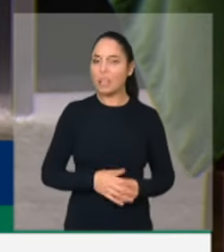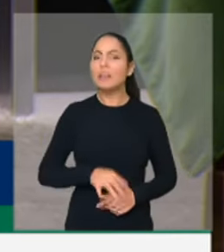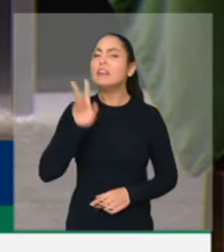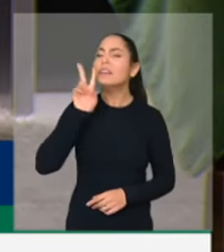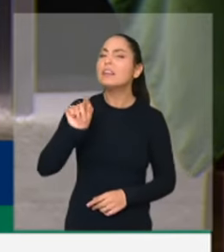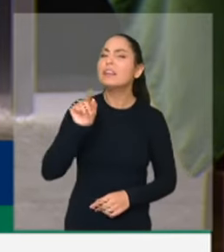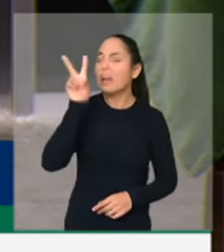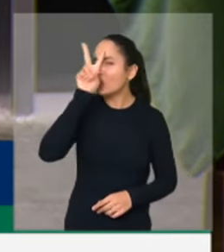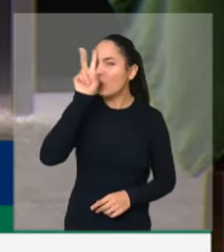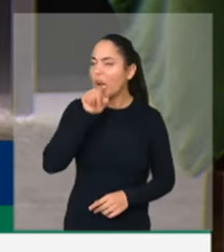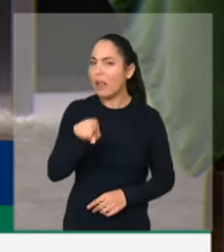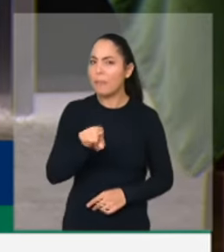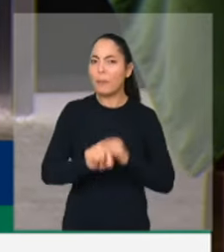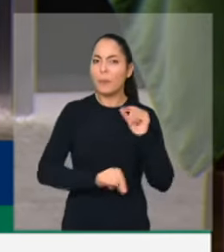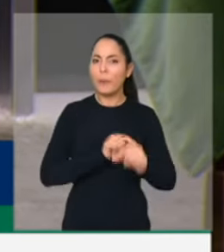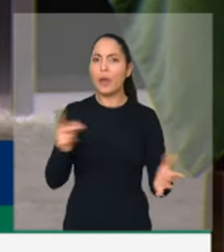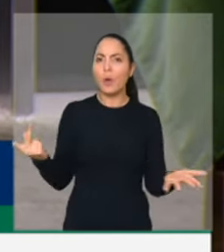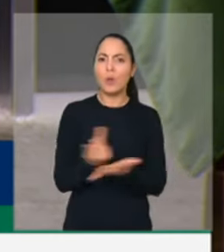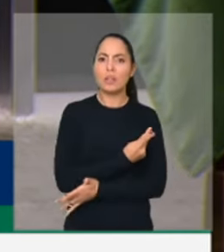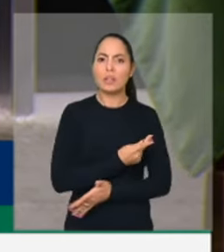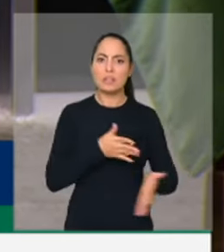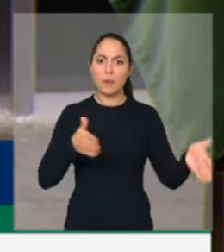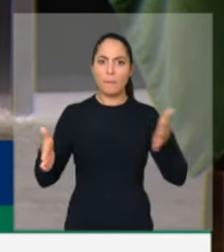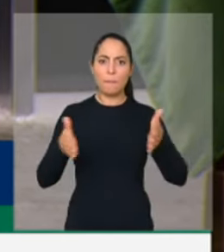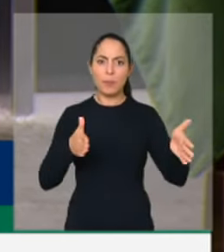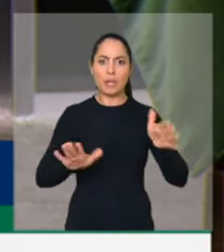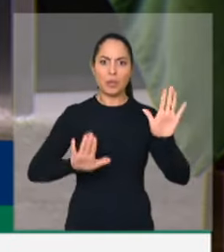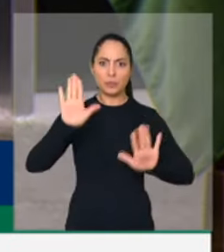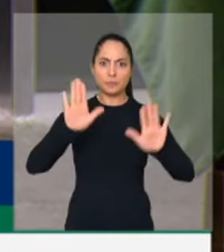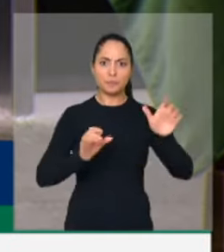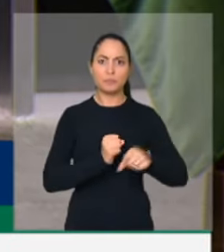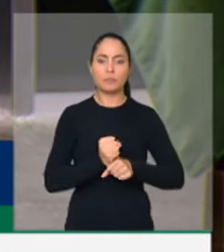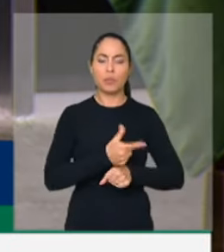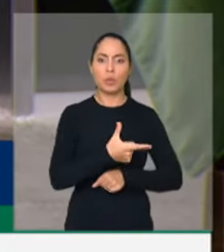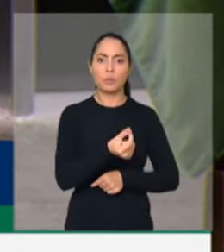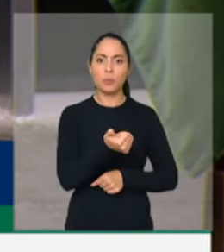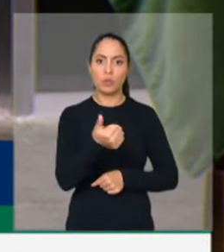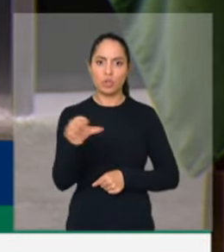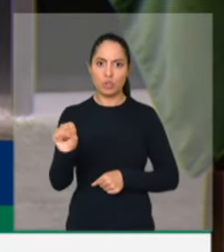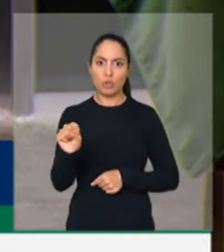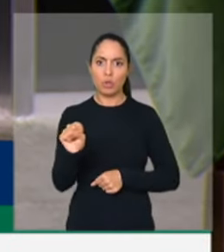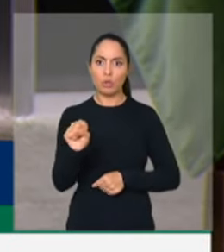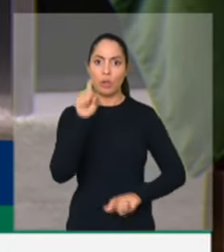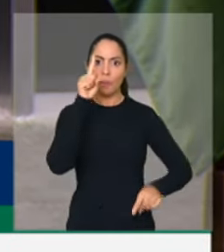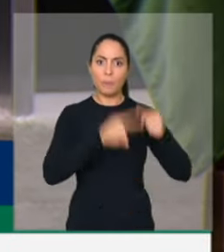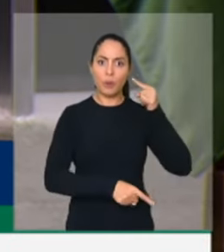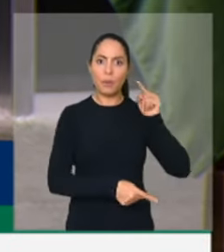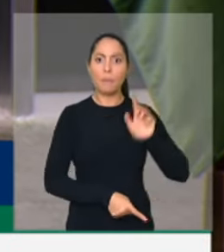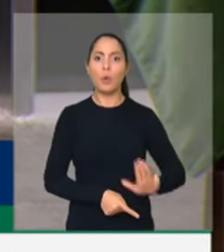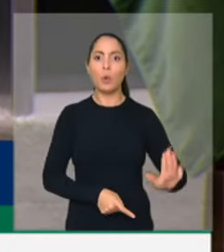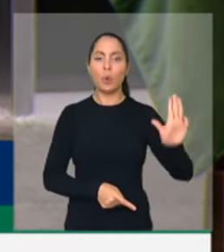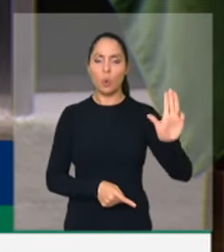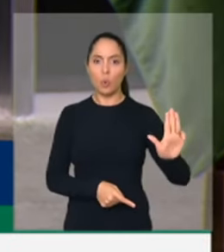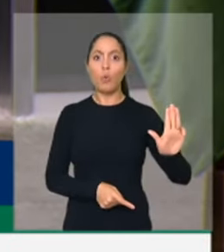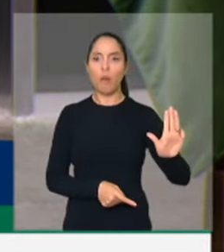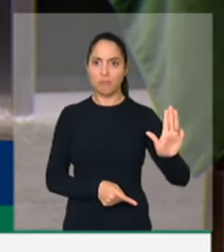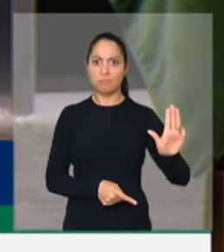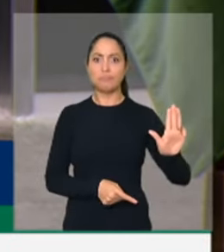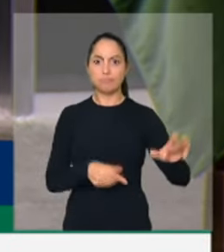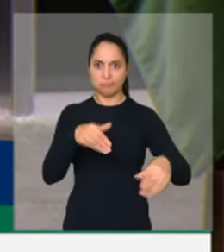NAS ELEIÇÕES DE 2018 E O DEPOIMENTO DE LULA PODERIA SURTIR RESULTADO NAQUELAS ELEIÇÕES? QUEM NÃO SE